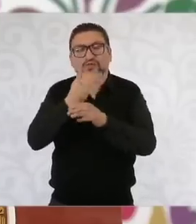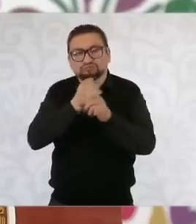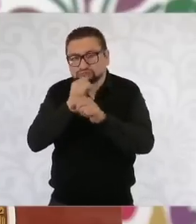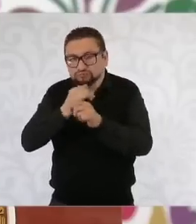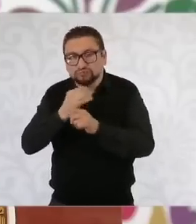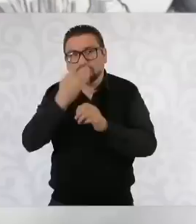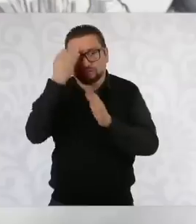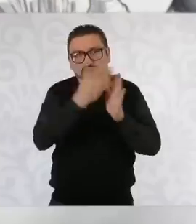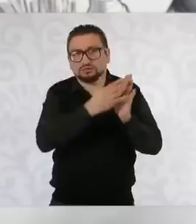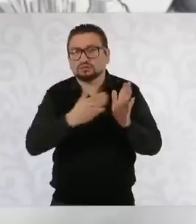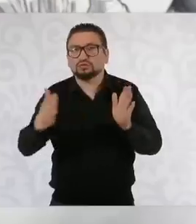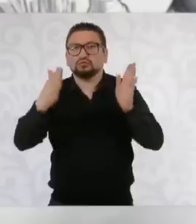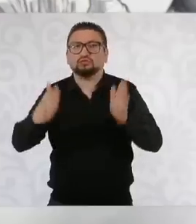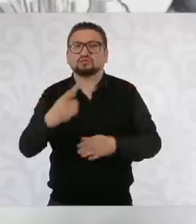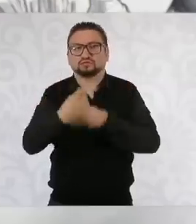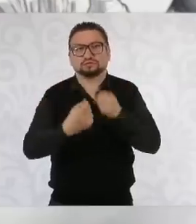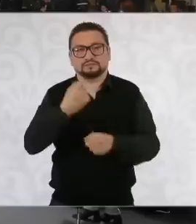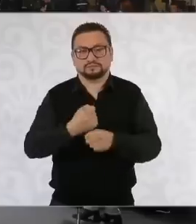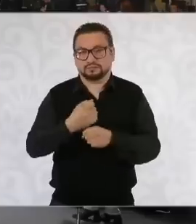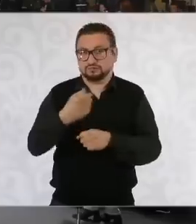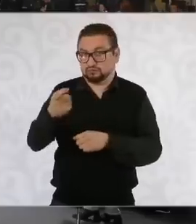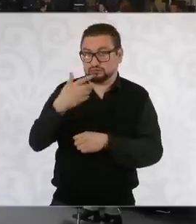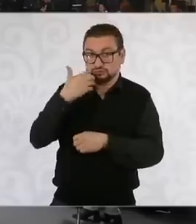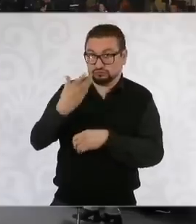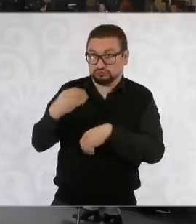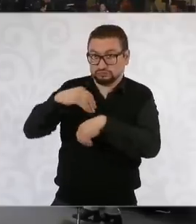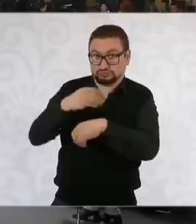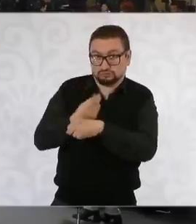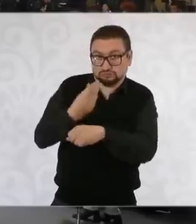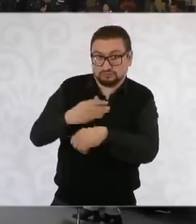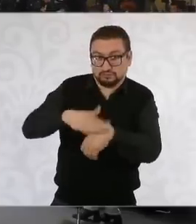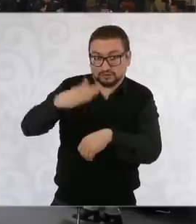que se incorpora no s si quieres comentar algo más este cómo recibes la información